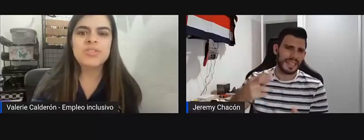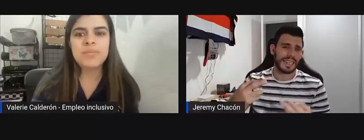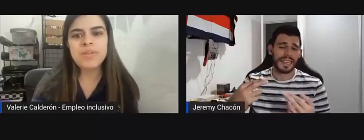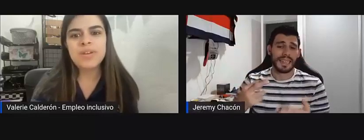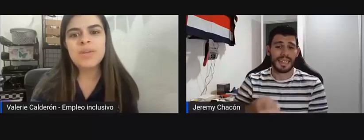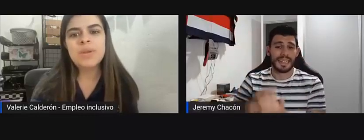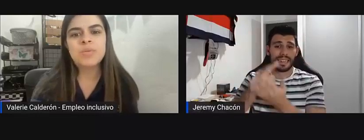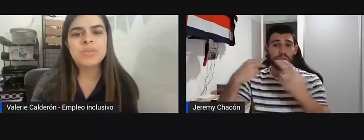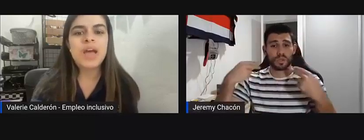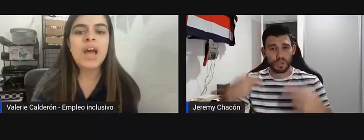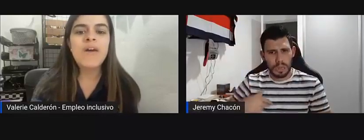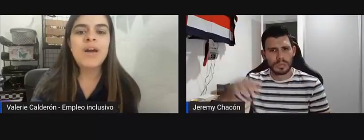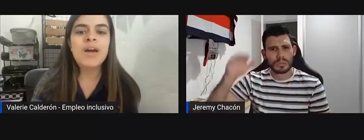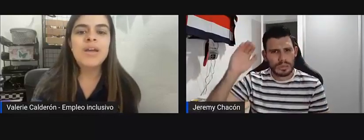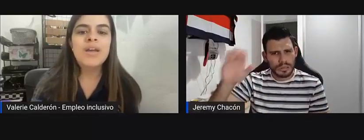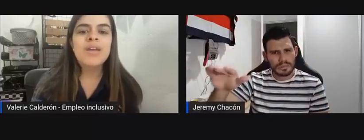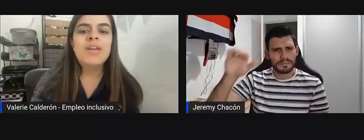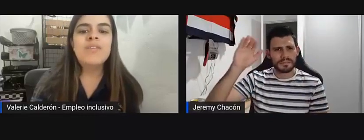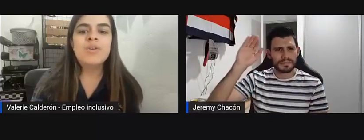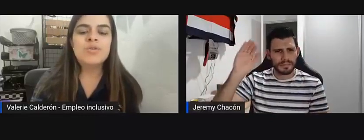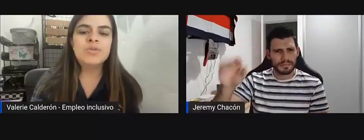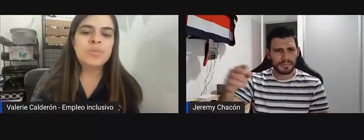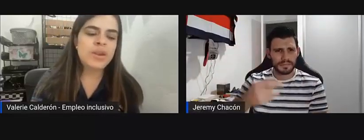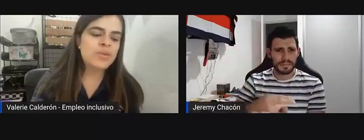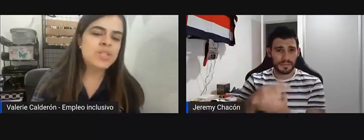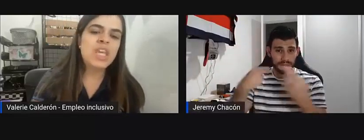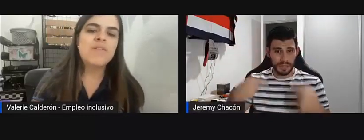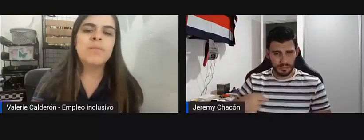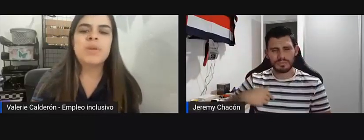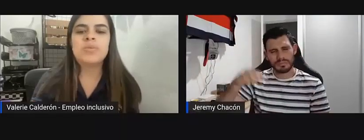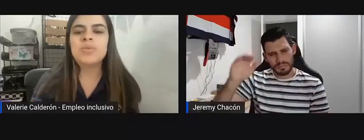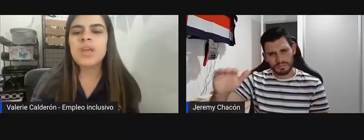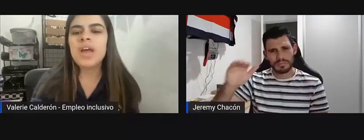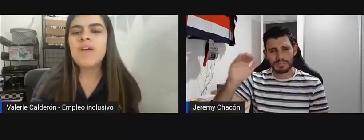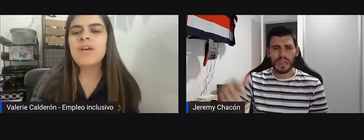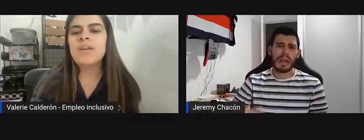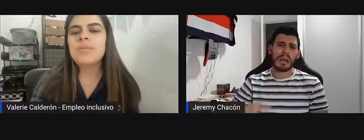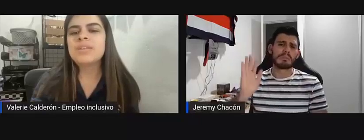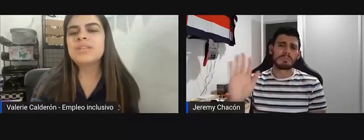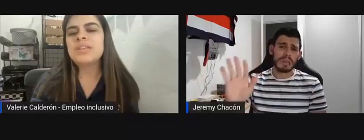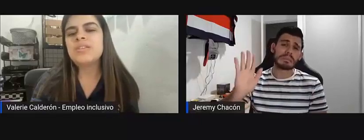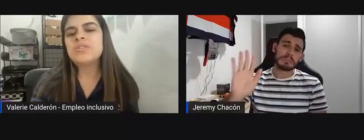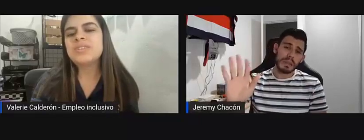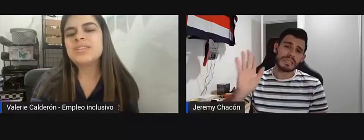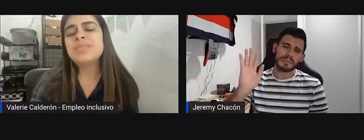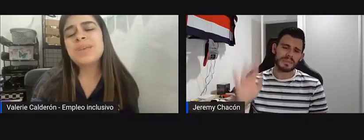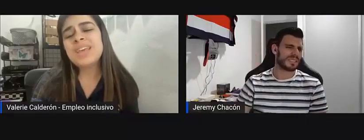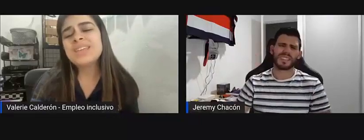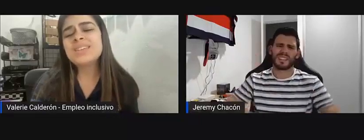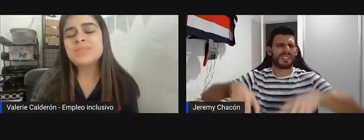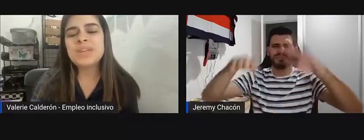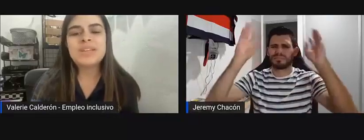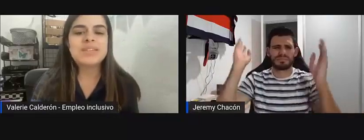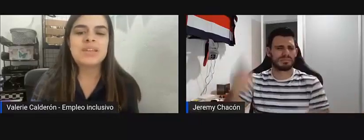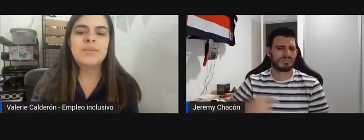yo siempre verdad preguntaba recursos humanos iba y preguntaba y entonces este eres espérese